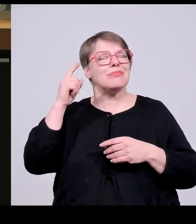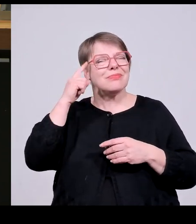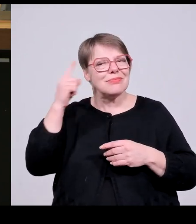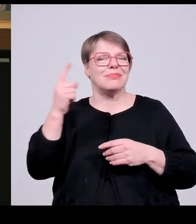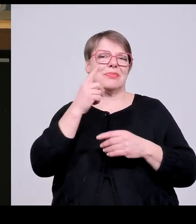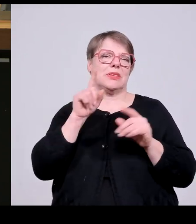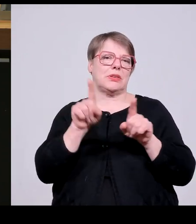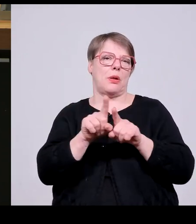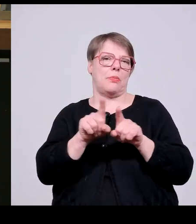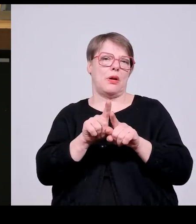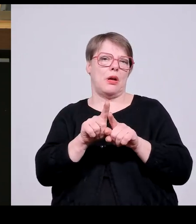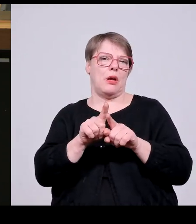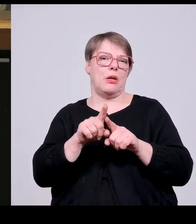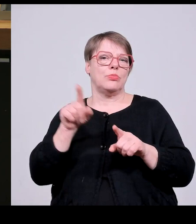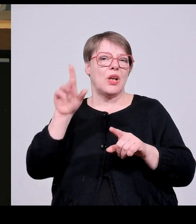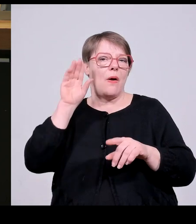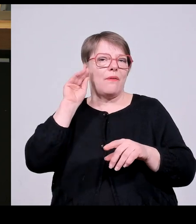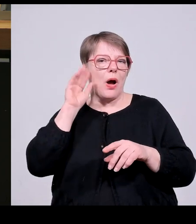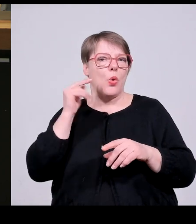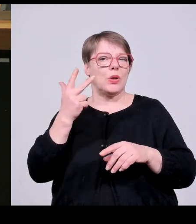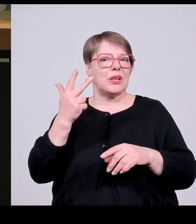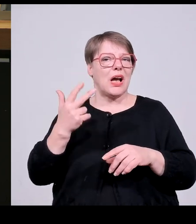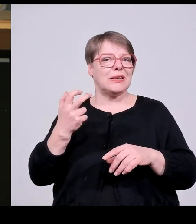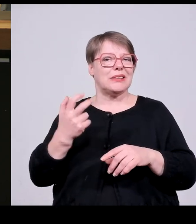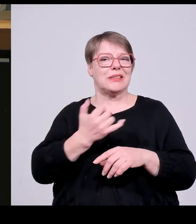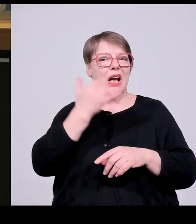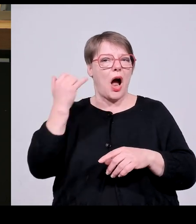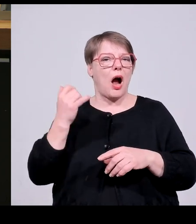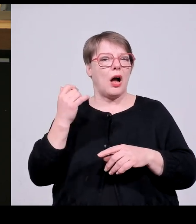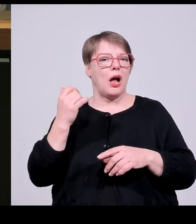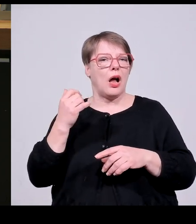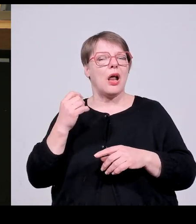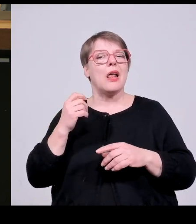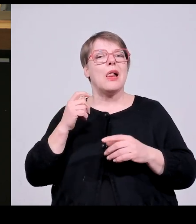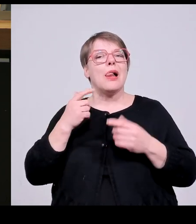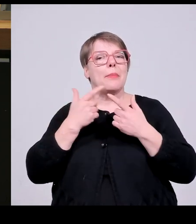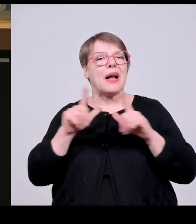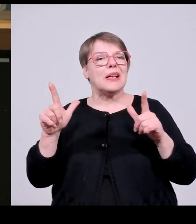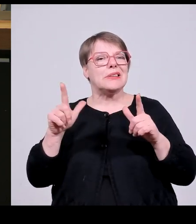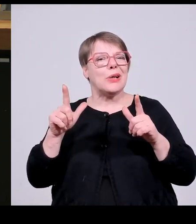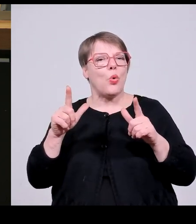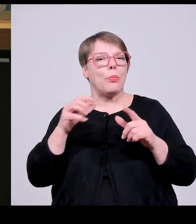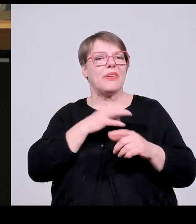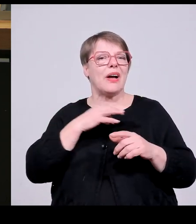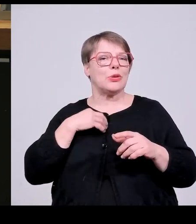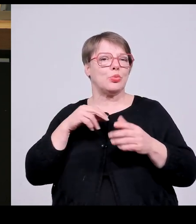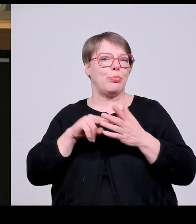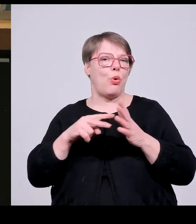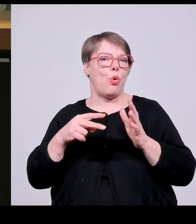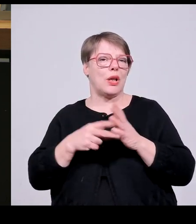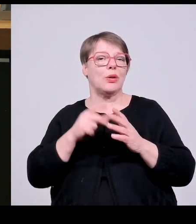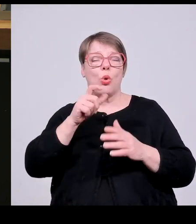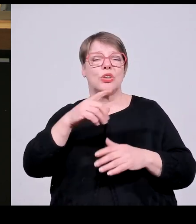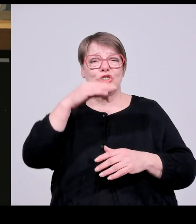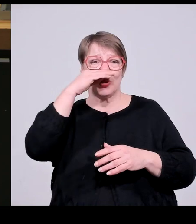Und genau das haben wir vor und wollen und müssen die Gelegenheit, die sich nun bei Vattenfall bietet, nutzen.